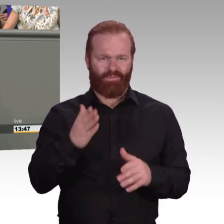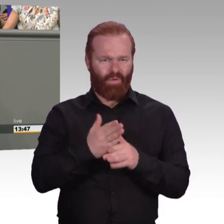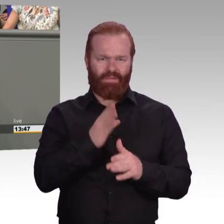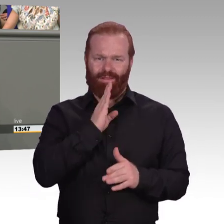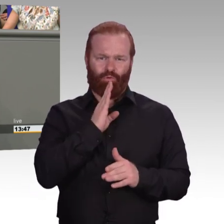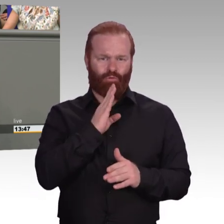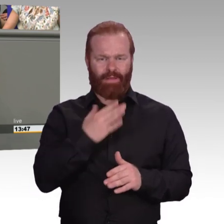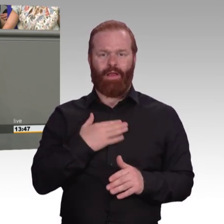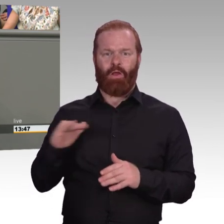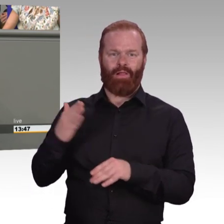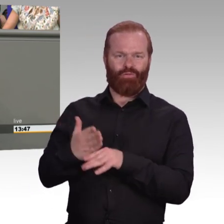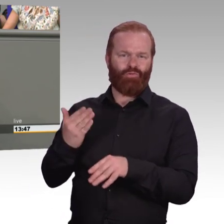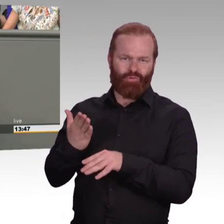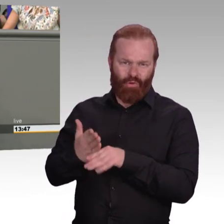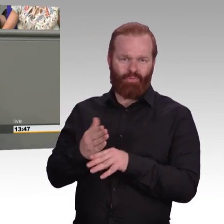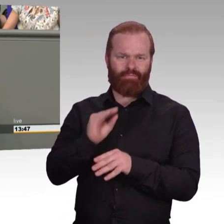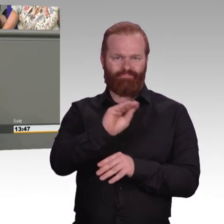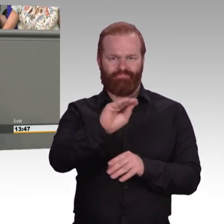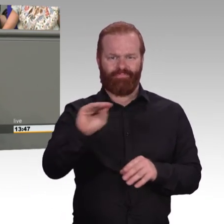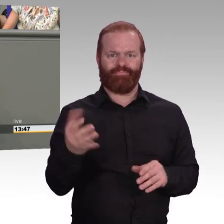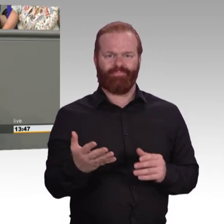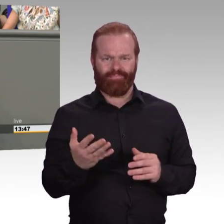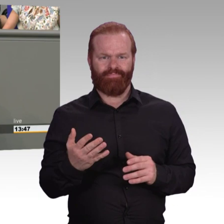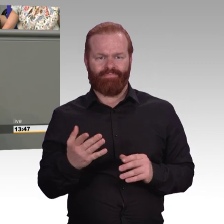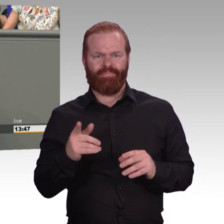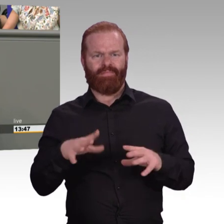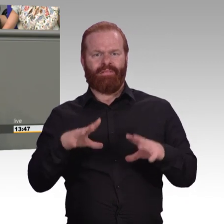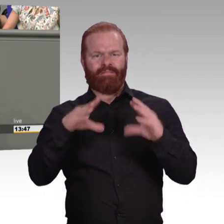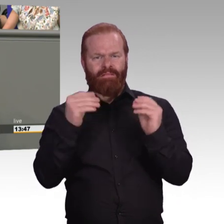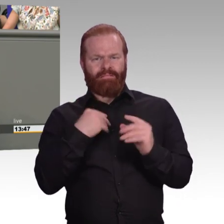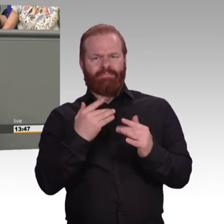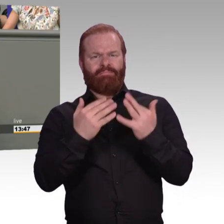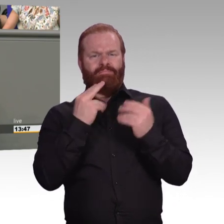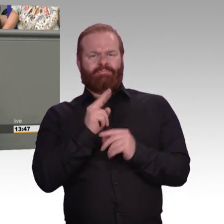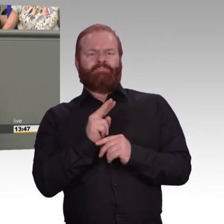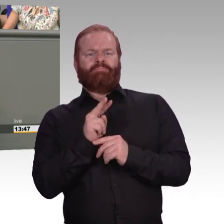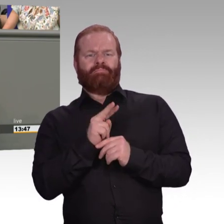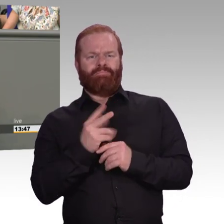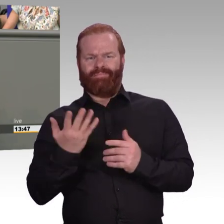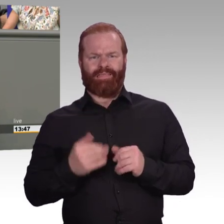der Schwarzen und Hell-roten und der Gelben, wenn ich an die Homoehe denke, die verfassungswidrig ist.